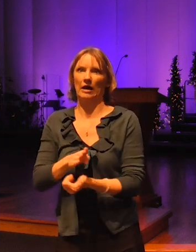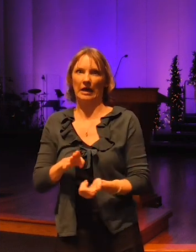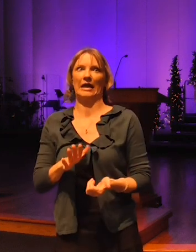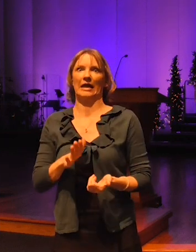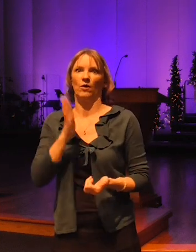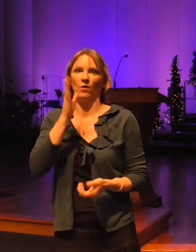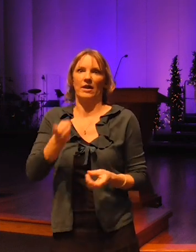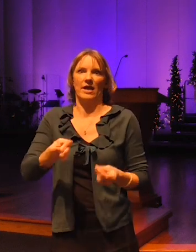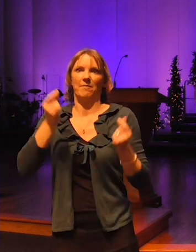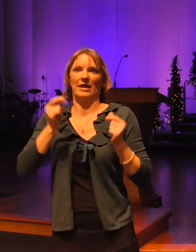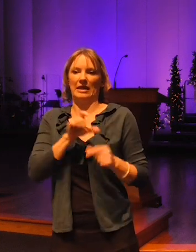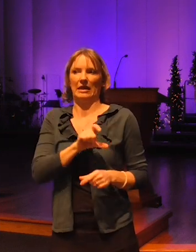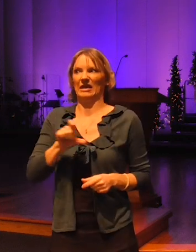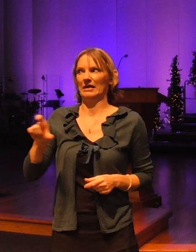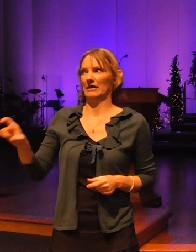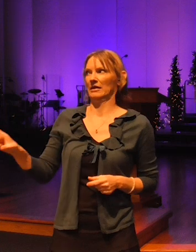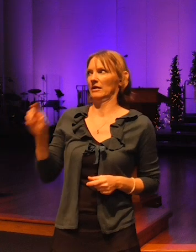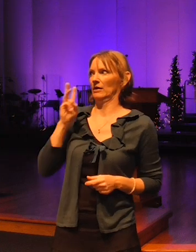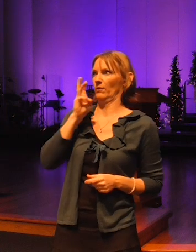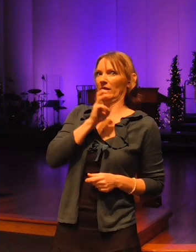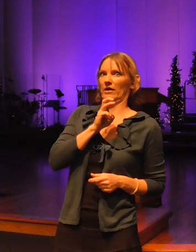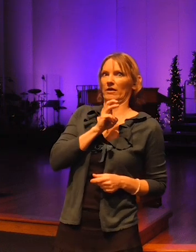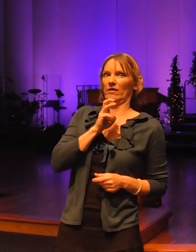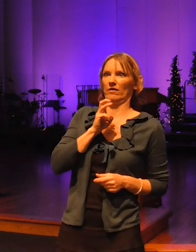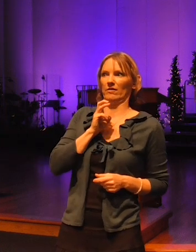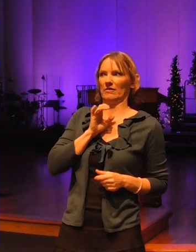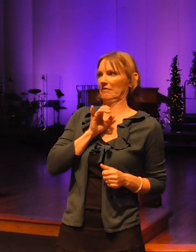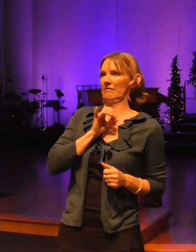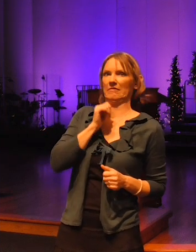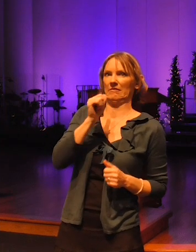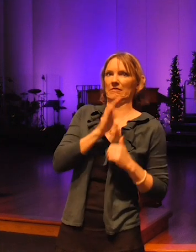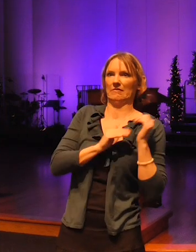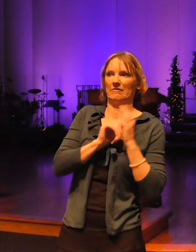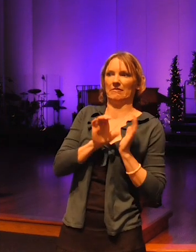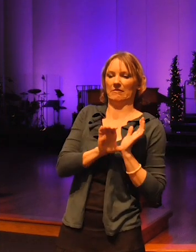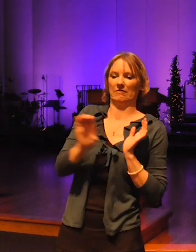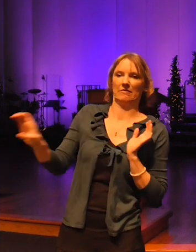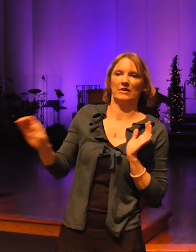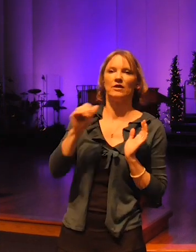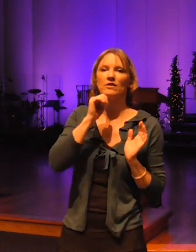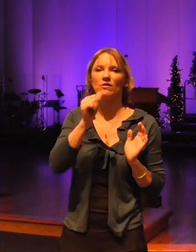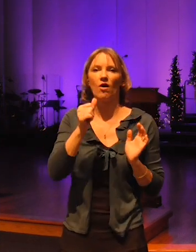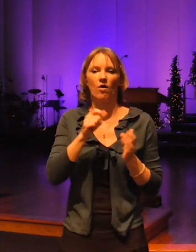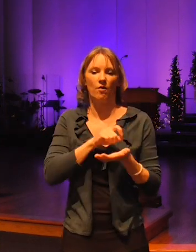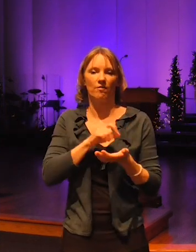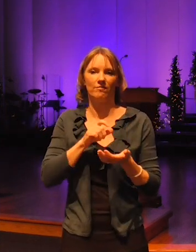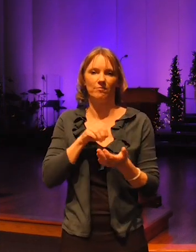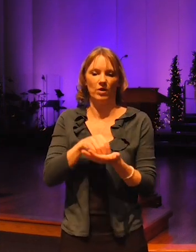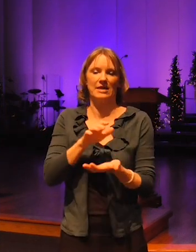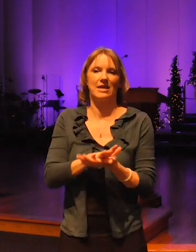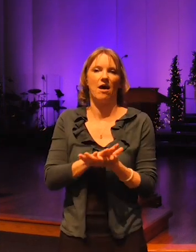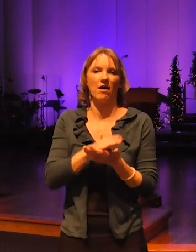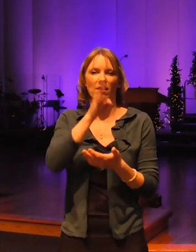categoría espeluznante o acosador, no pongas God Only Knows como pista uno, um, tú, y aún así tenías para volver a